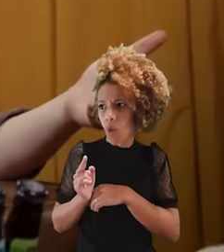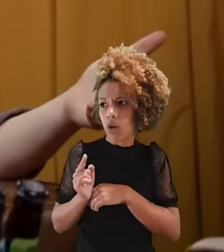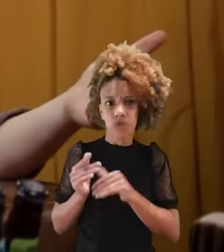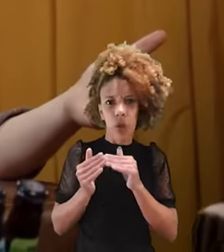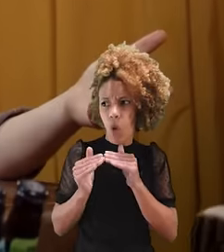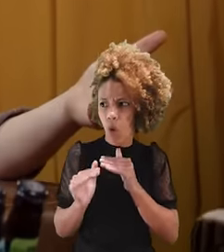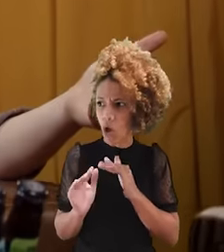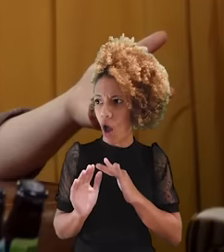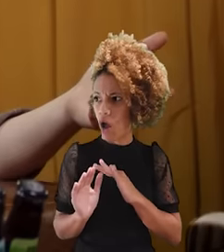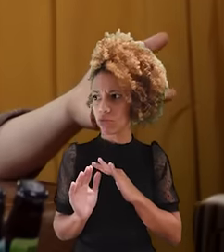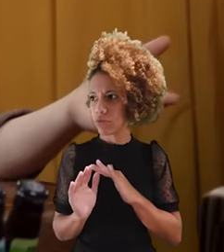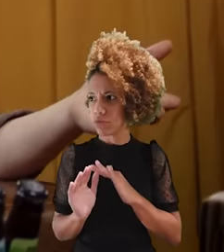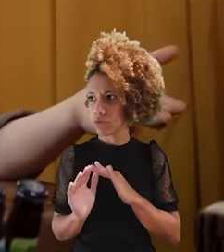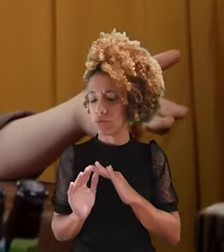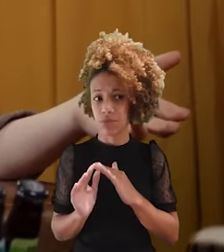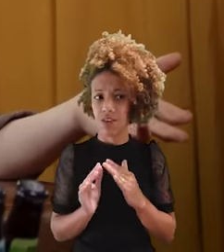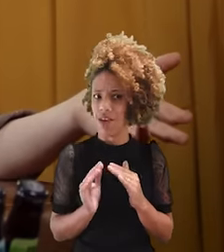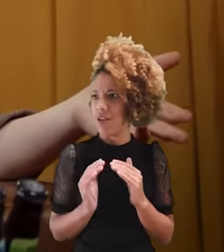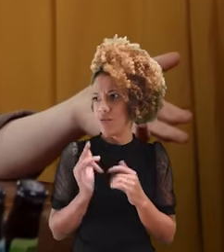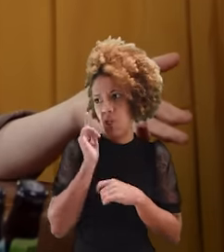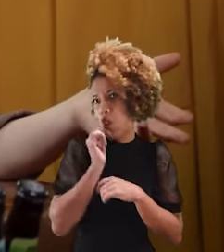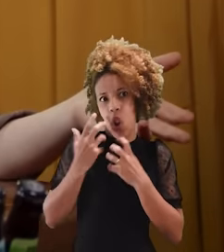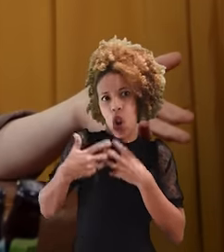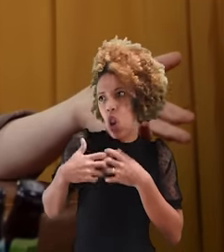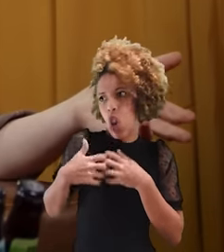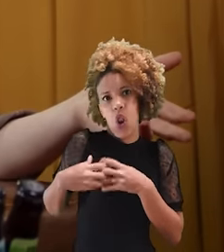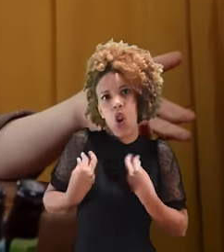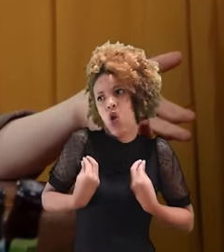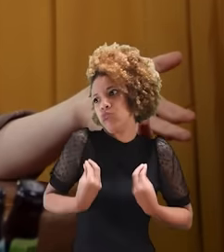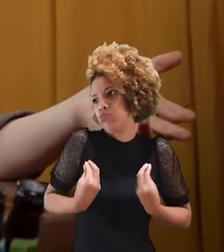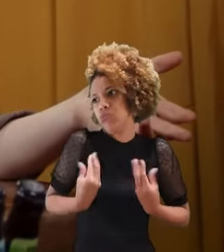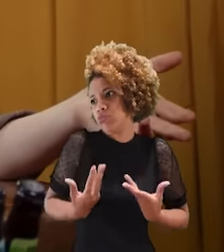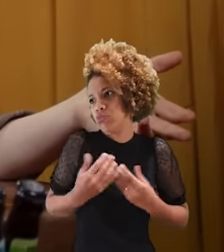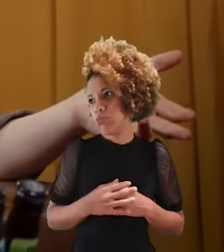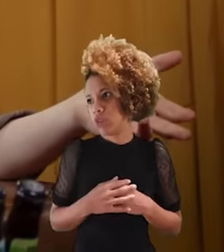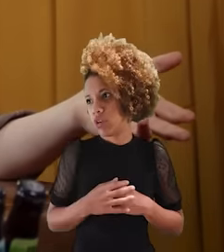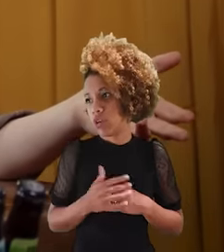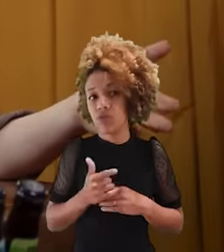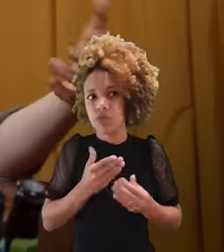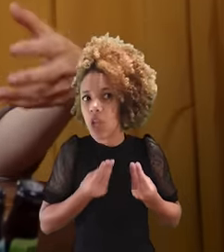é quase como pessoa pega um Espantalho n é um salto Lógico que não tem caminho Desde quando